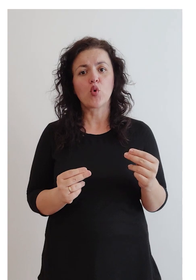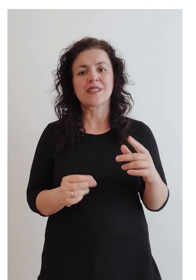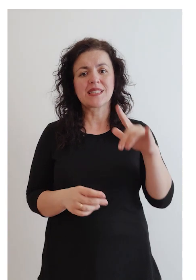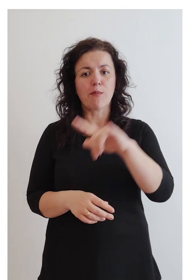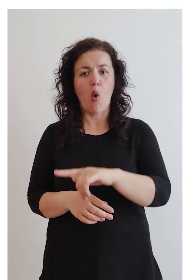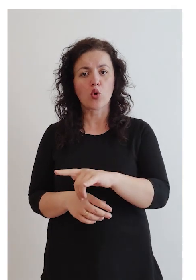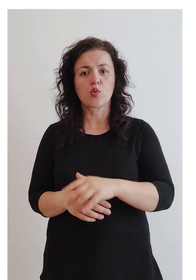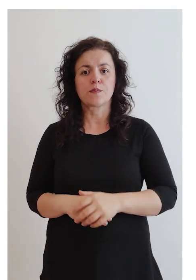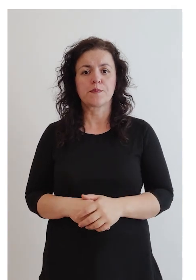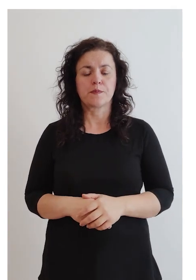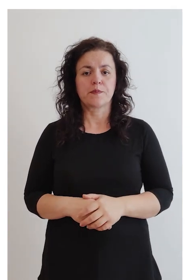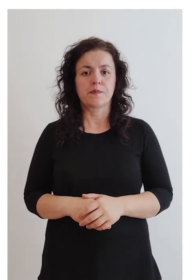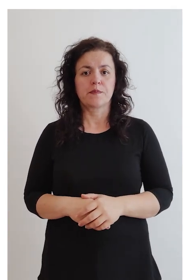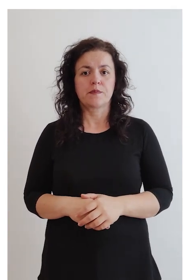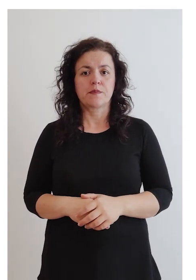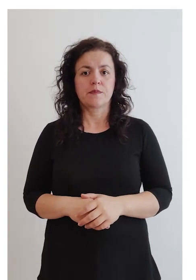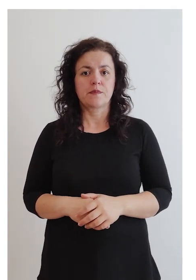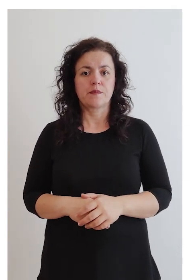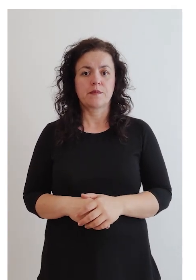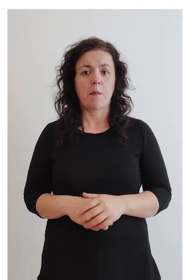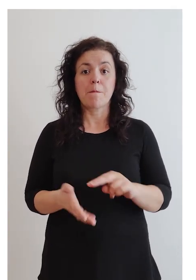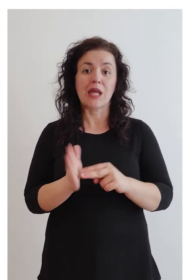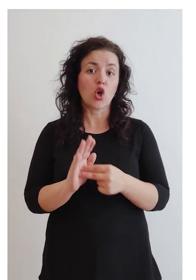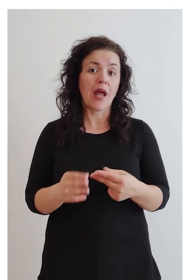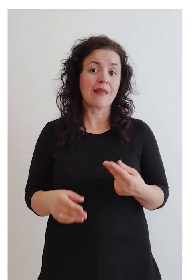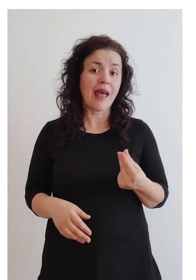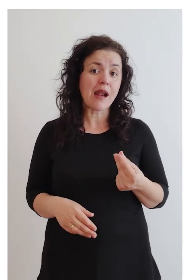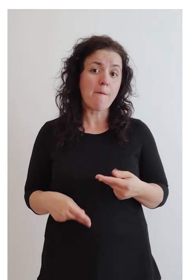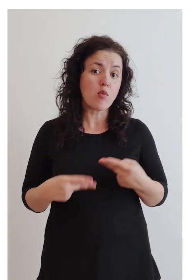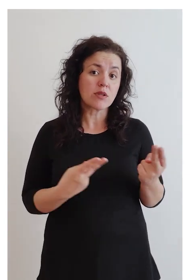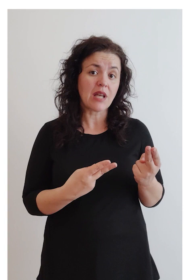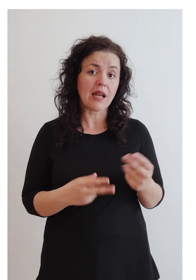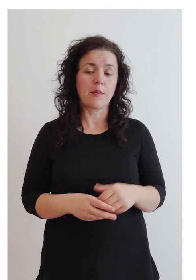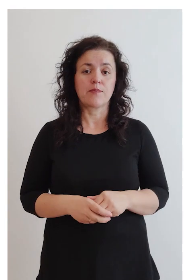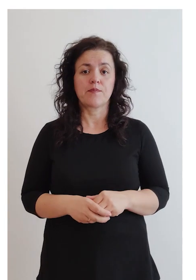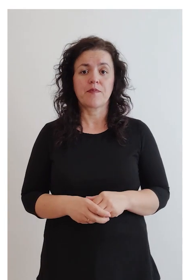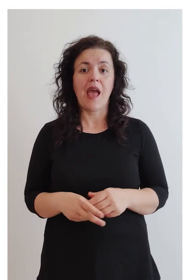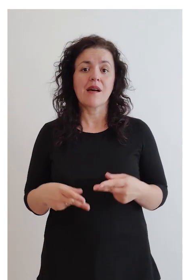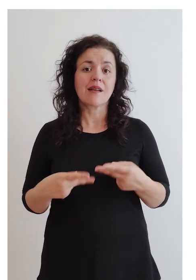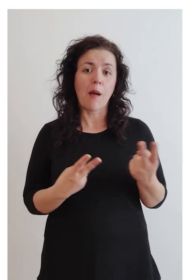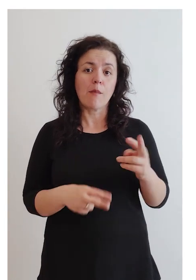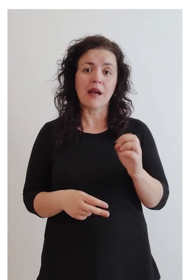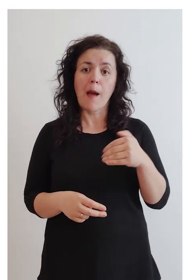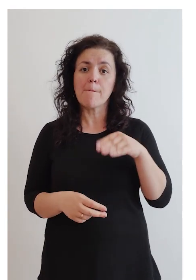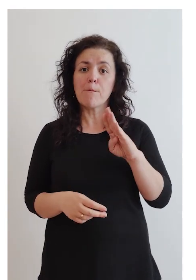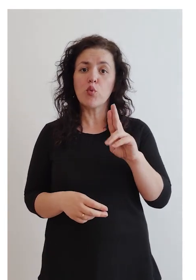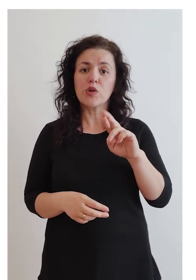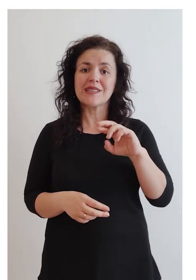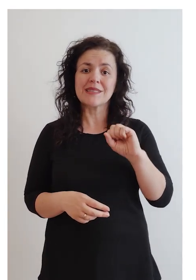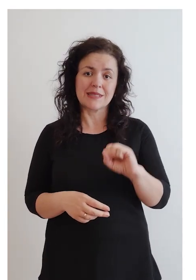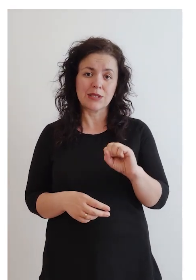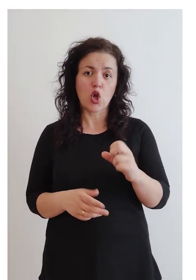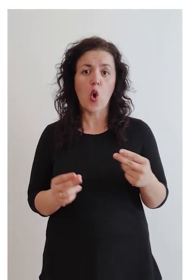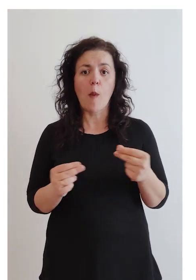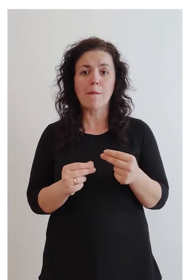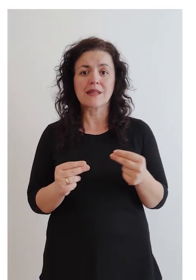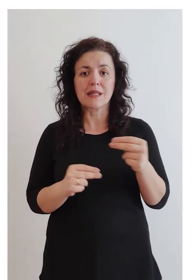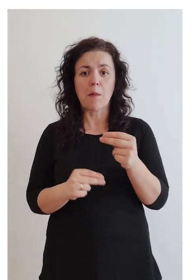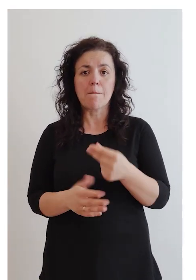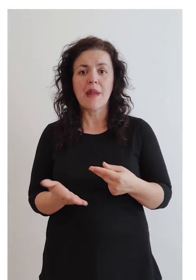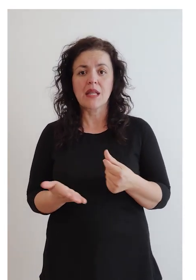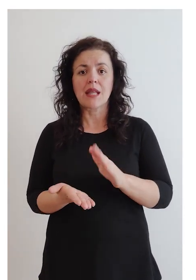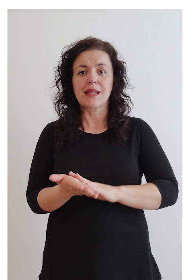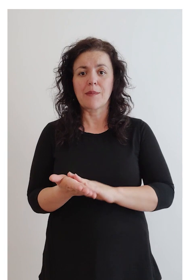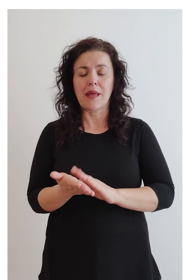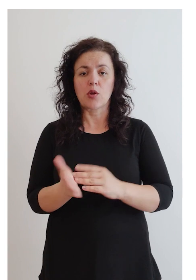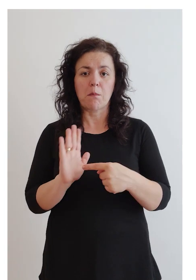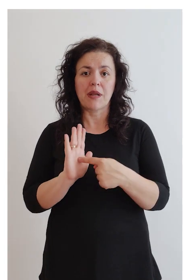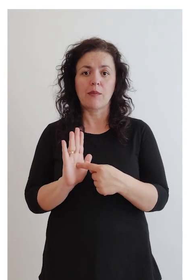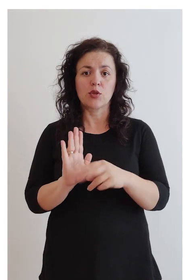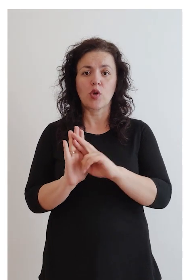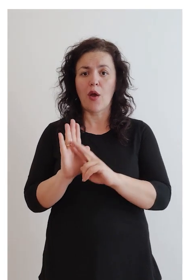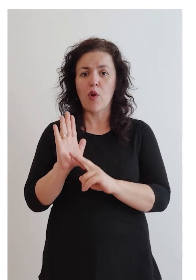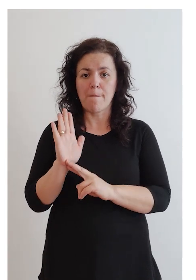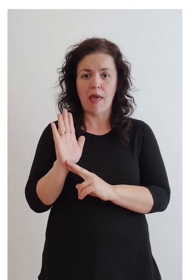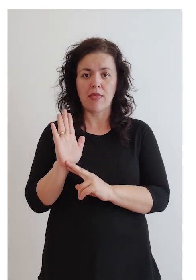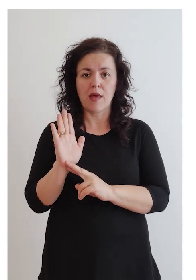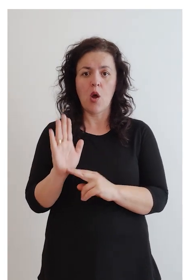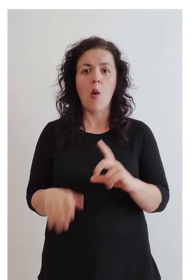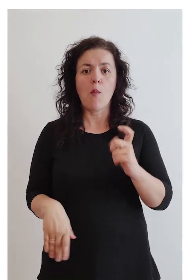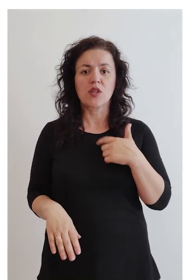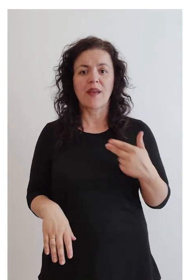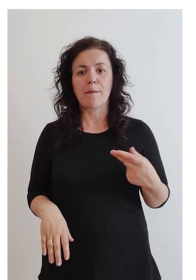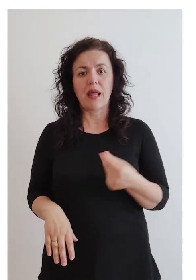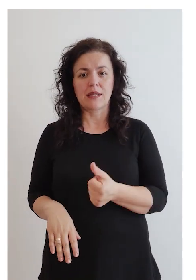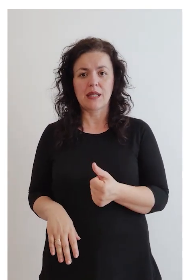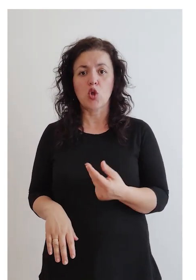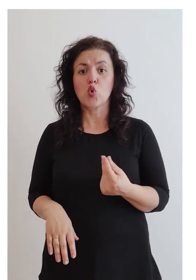Rambursările și compensațiile plătibile în temeiul prezentului regulament pot fi plătite în numerar prin transfer bancar electronic, transfer bancar sau cec